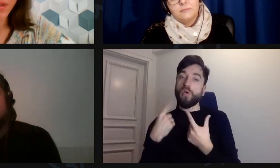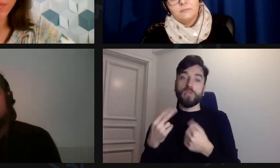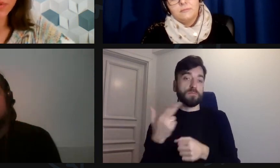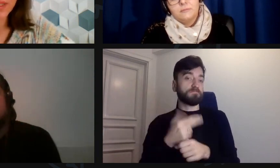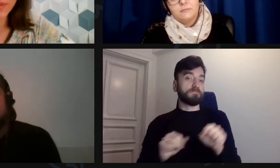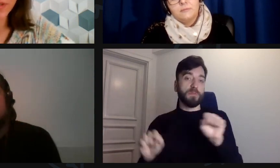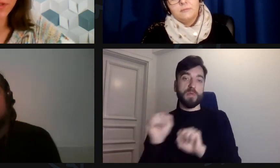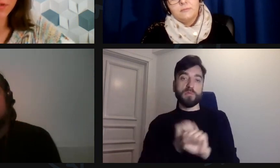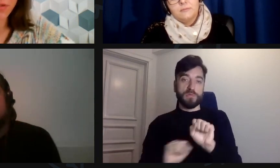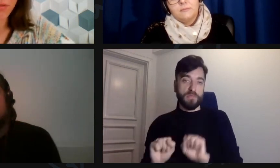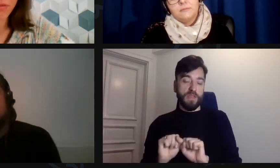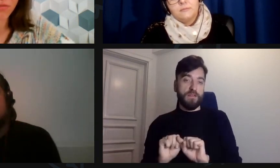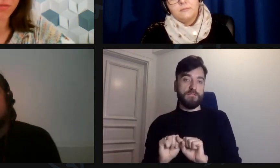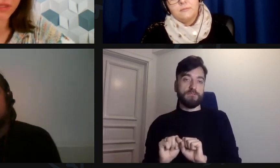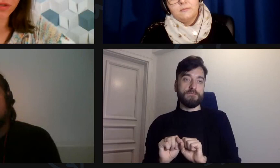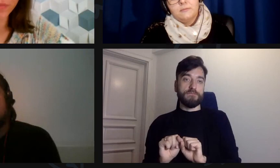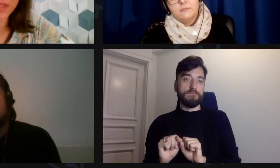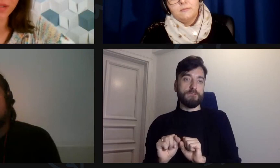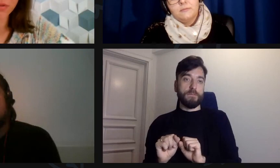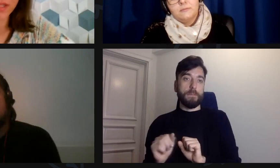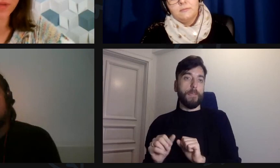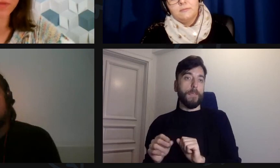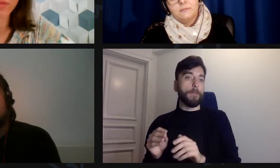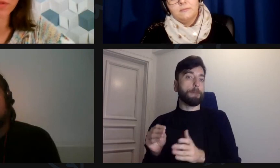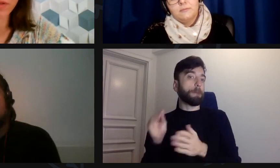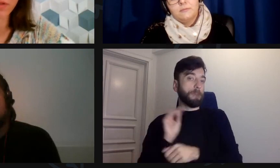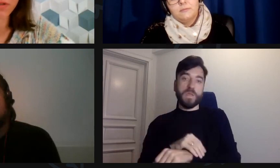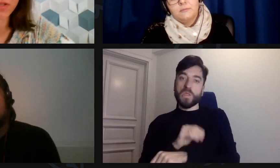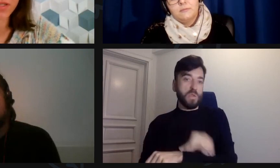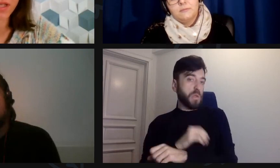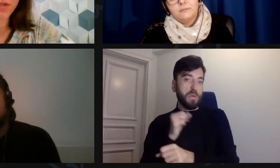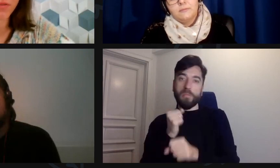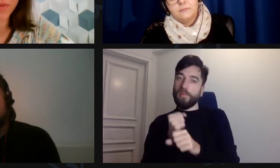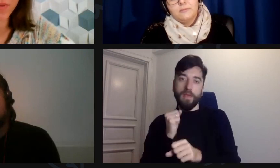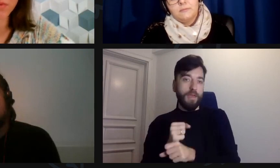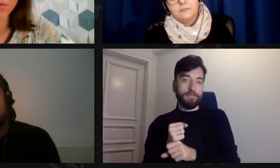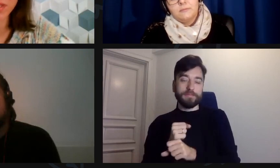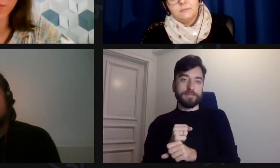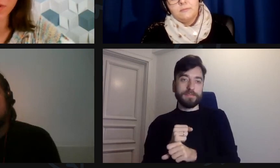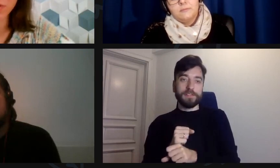Są to metody pracy, które można wykorzystać w różny sposób.